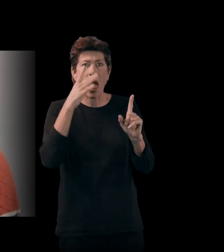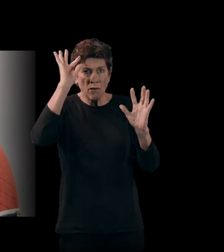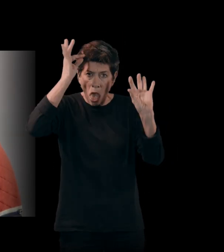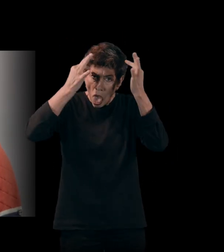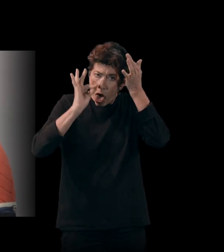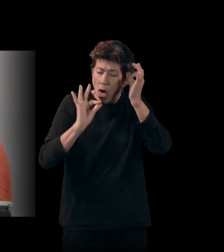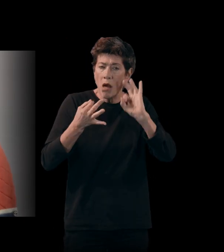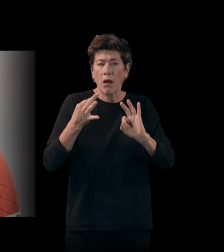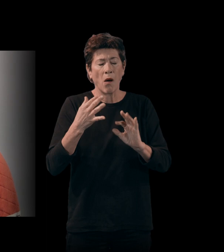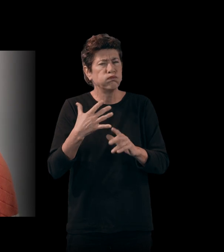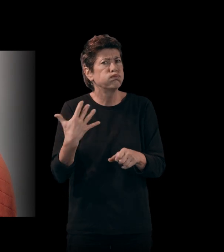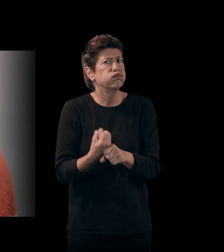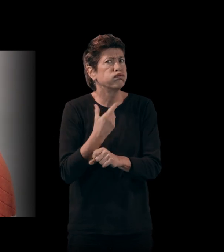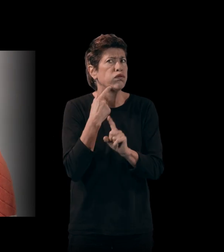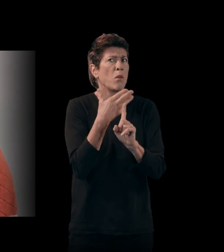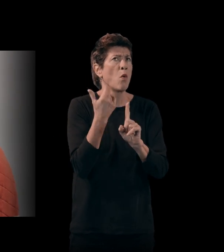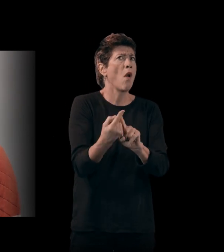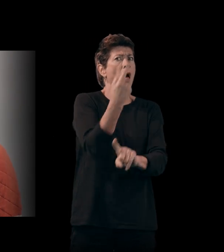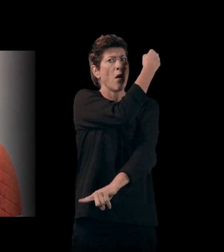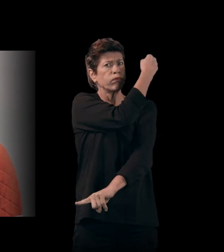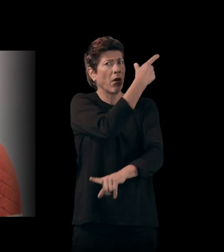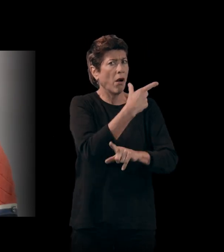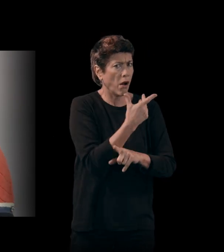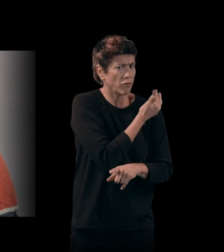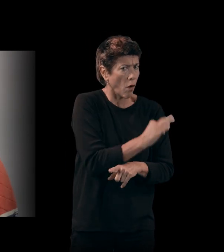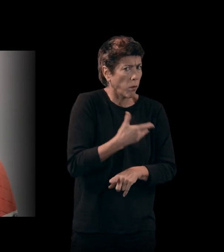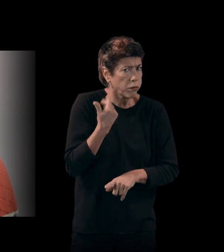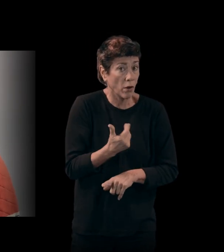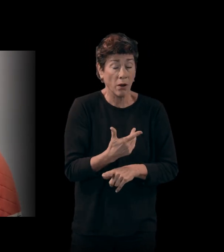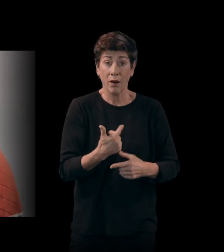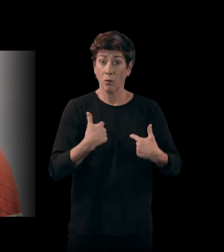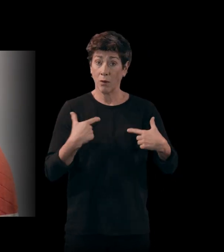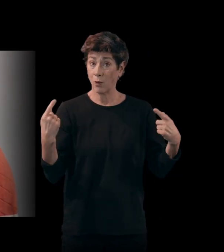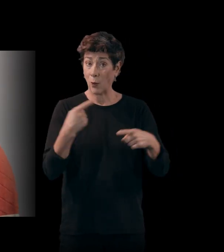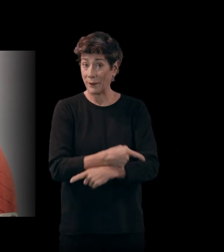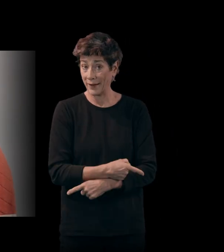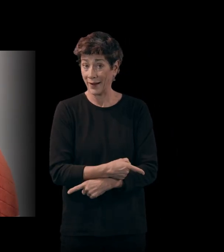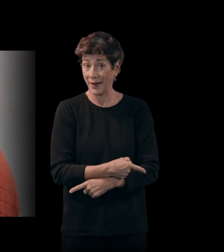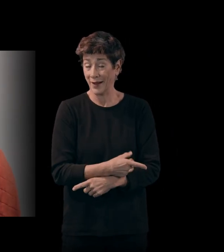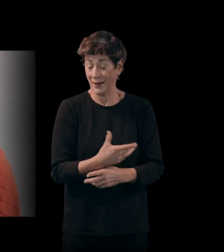à grosses gouttes, il regrette le climat hexagonal. Et moi à l'inverse. Et là, ça provoque aussi d'autres choses.